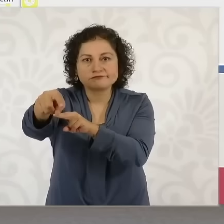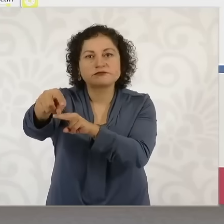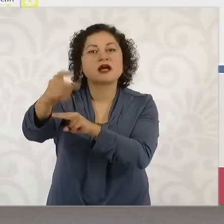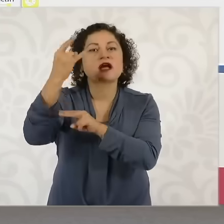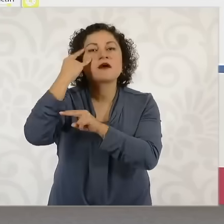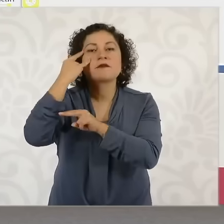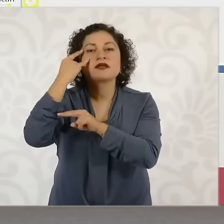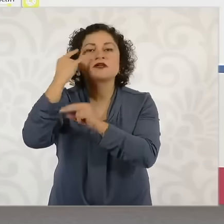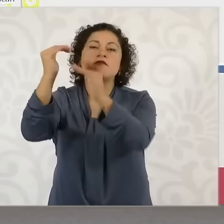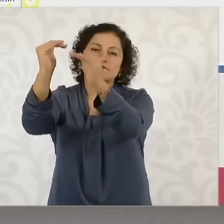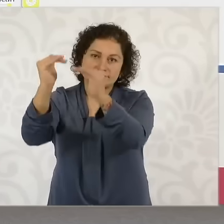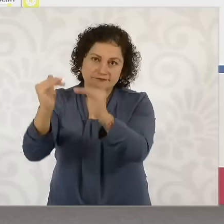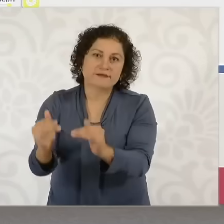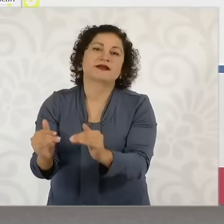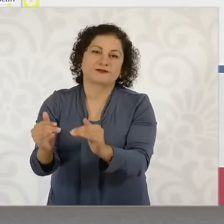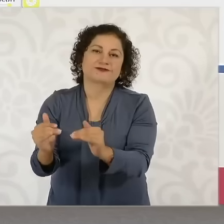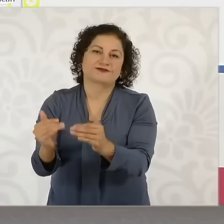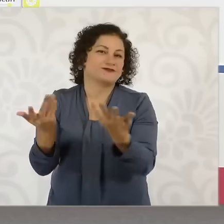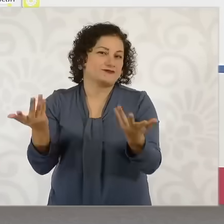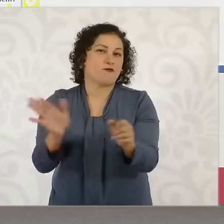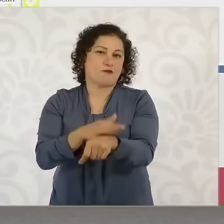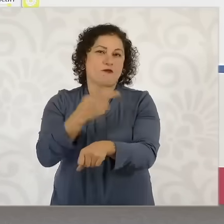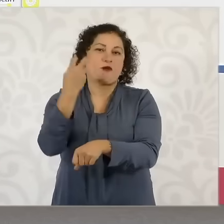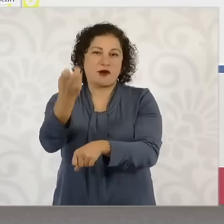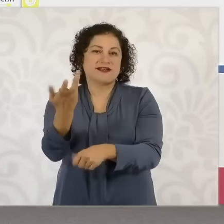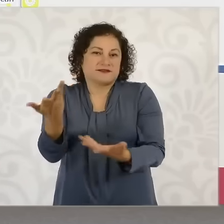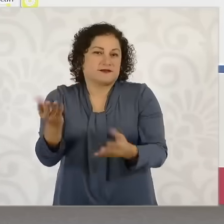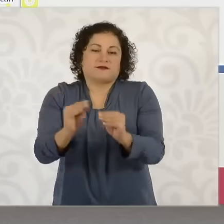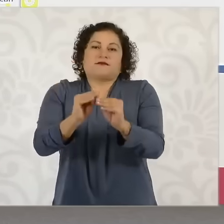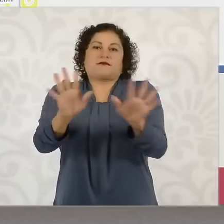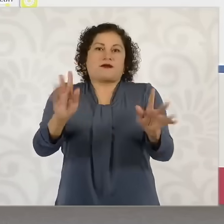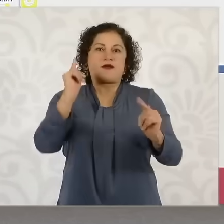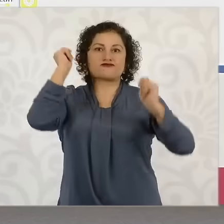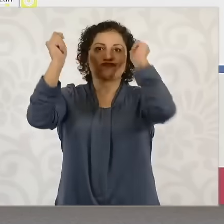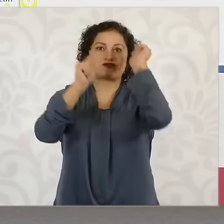la ocupación porque no es lo mismo la gente que se transporta de Cancún a Mérida que de Mérida a